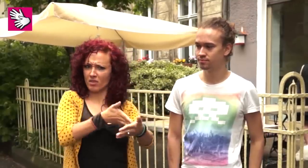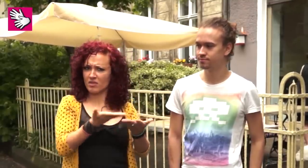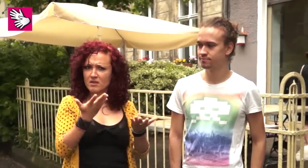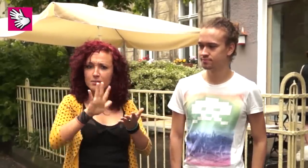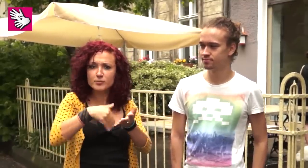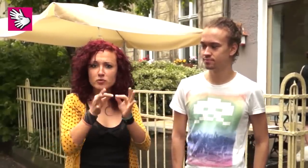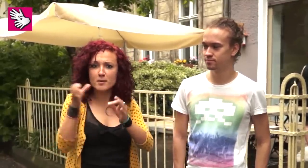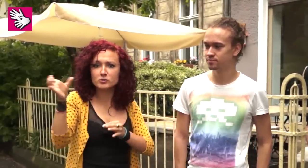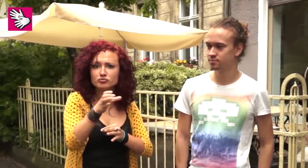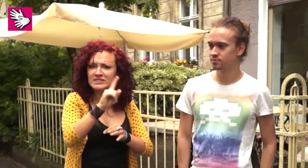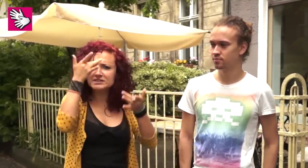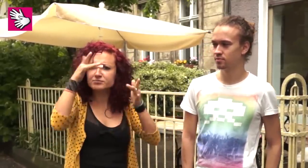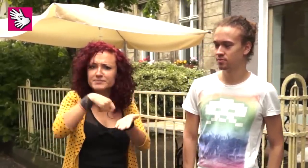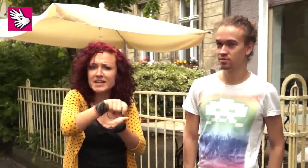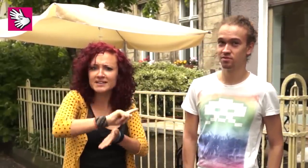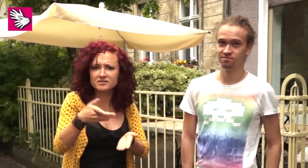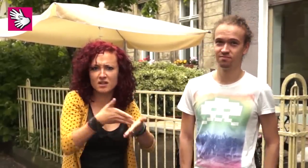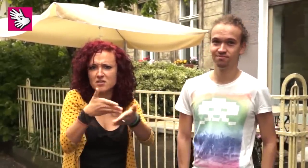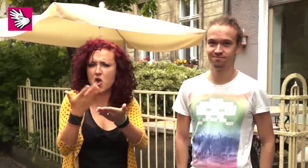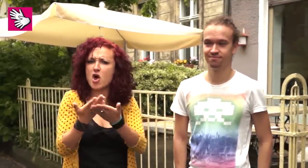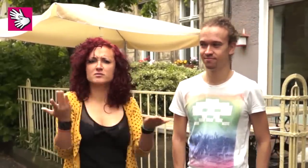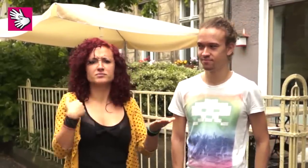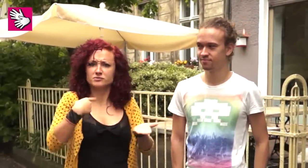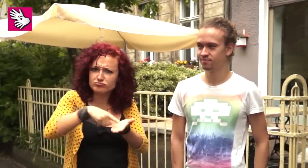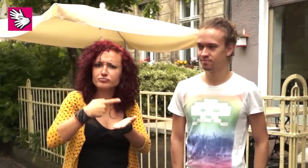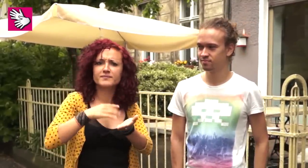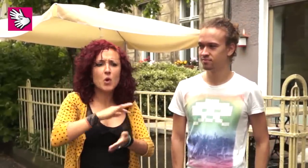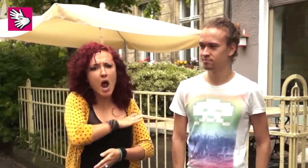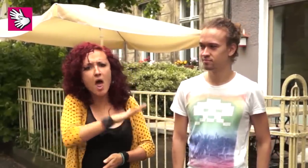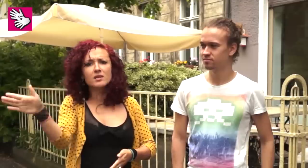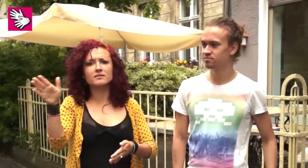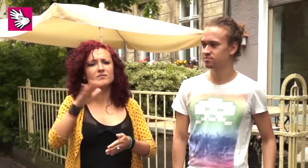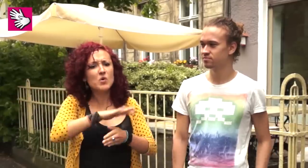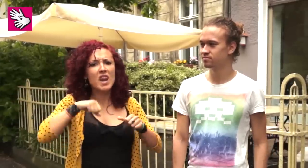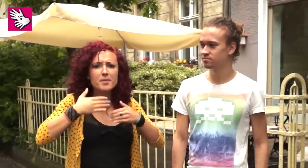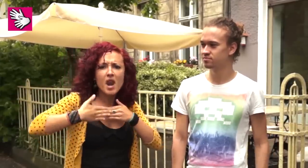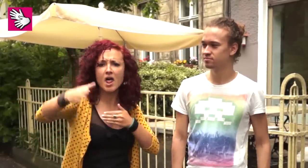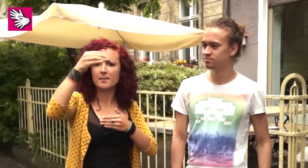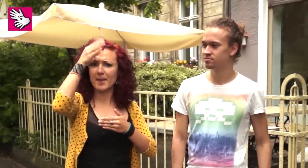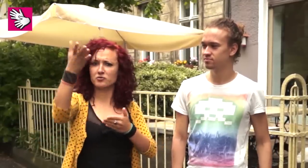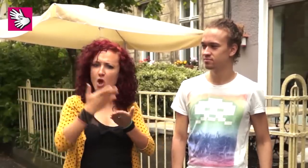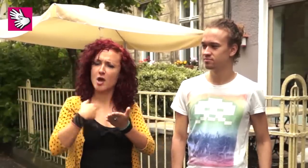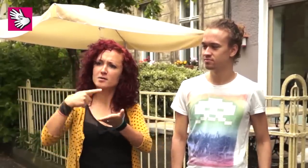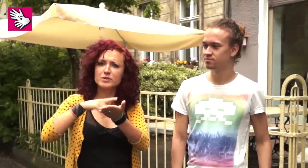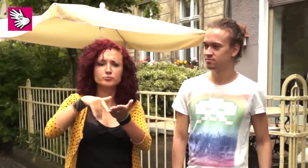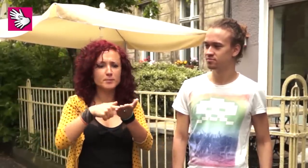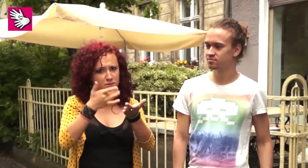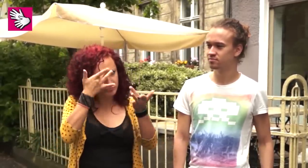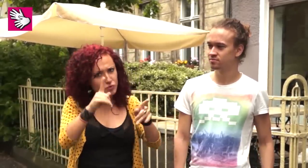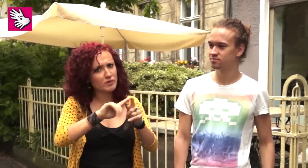und will sich dann weiterbilden. Da stößt man dann auf Barrieren, da dafür keine Dolmetscherinnen finanziert werden. Ich fordere, im Sinne eines lebenslangen lernens, dass Dolmetscherinnen und Gebärdensprache